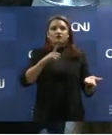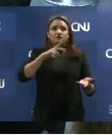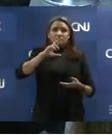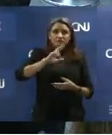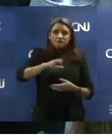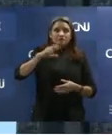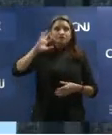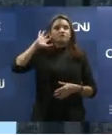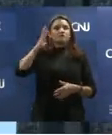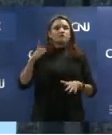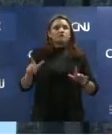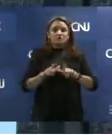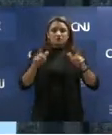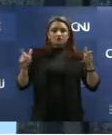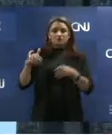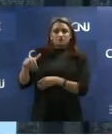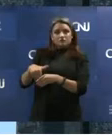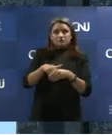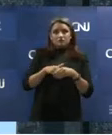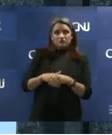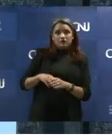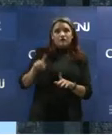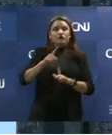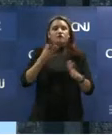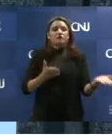julgou improcedente o pedido de instauração